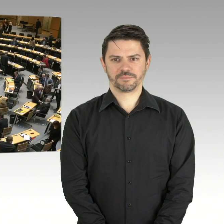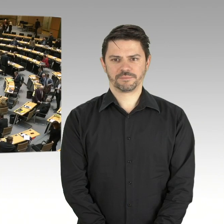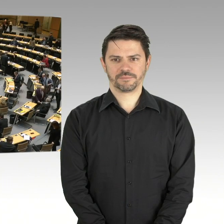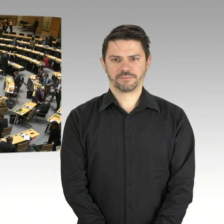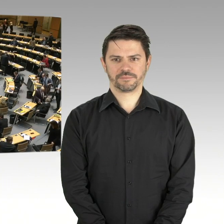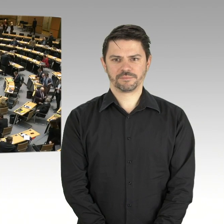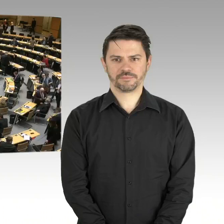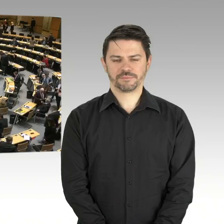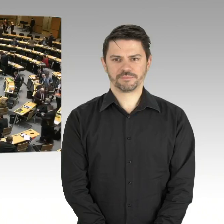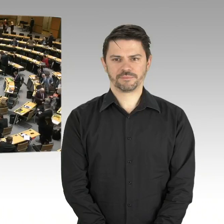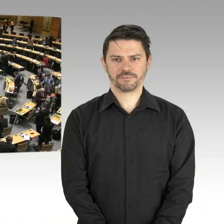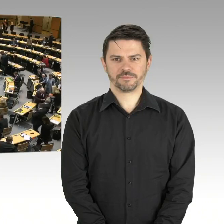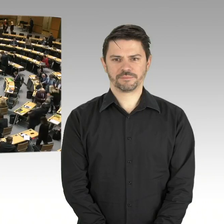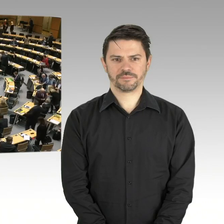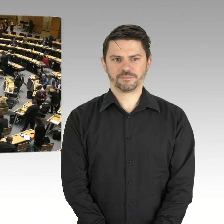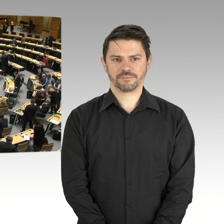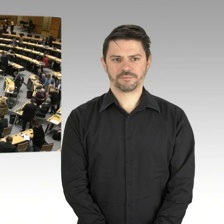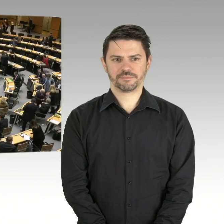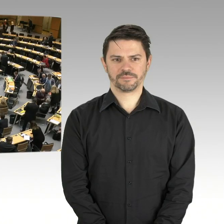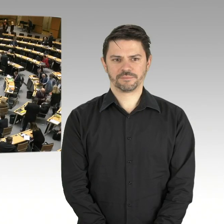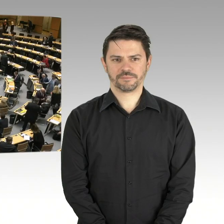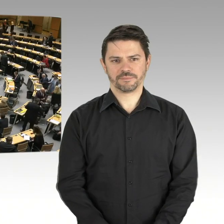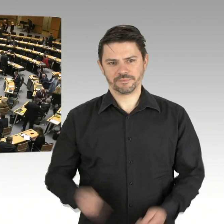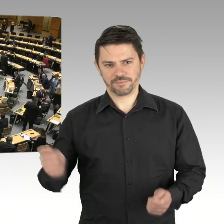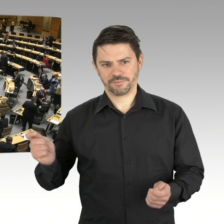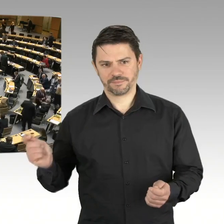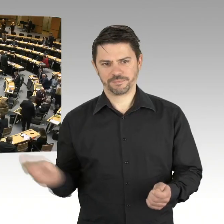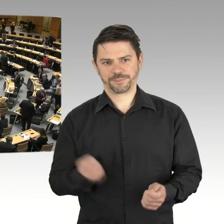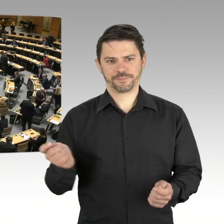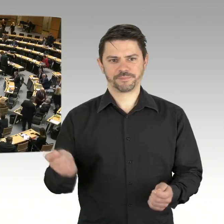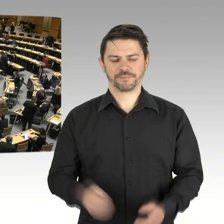(Gong)